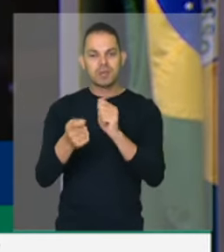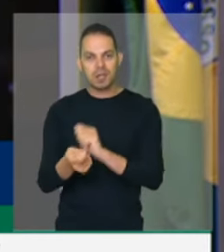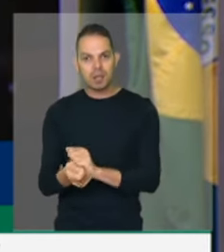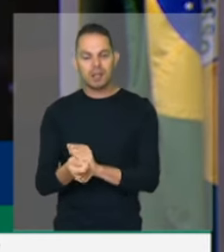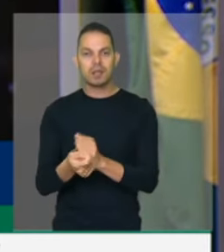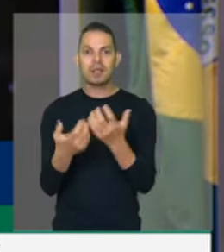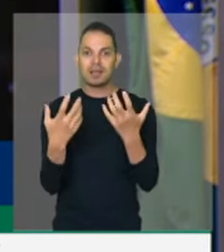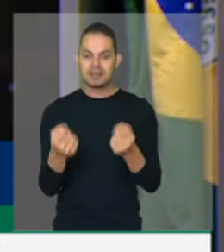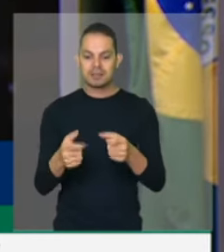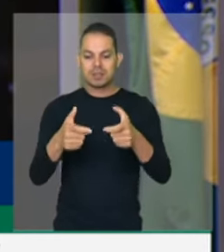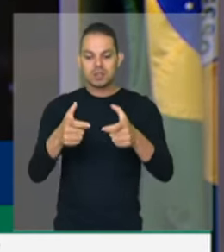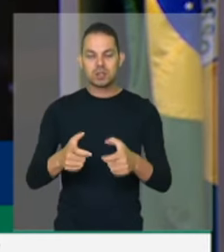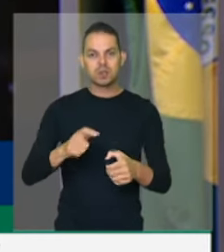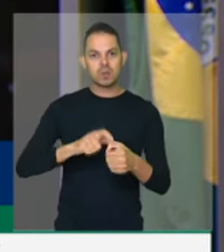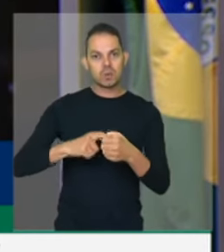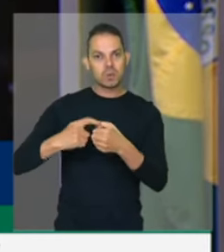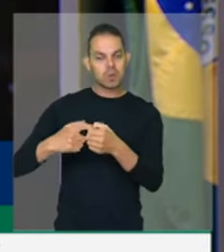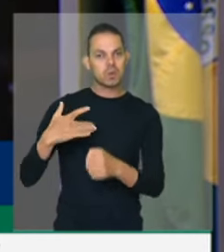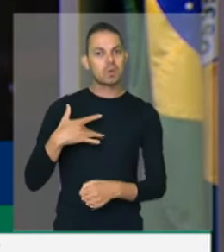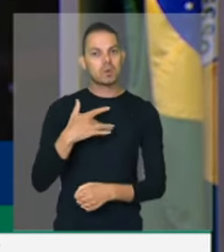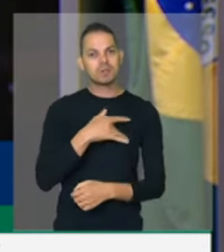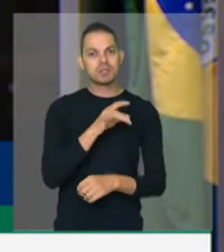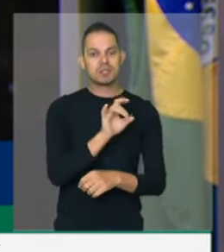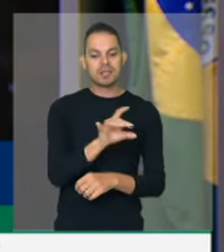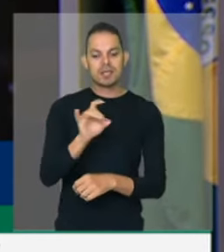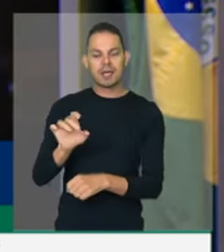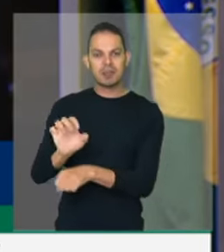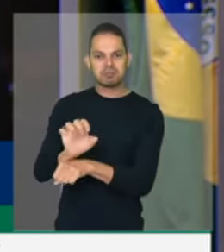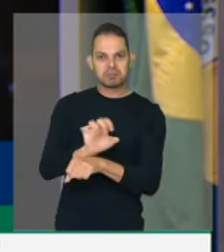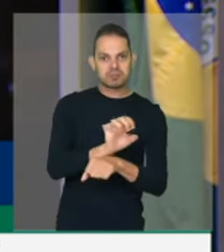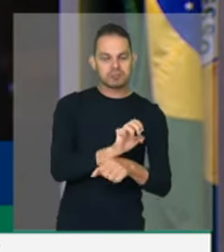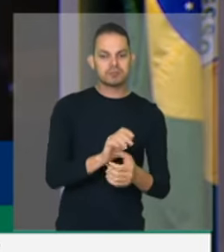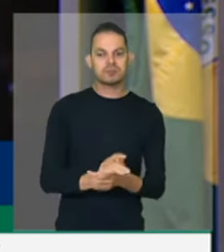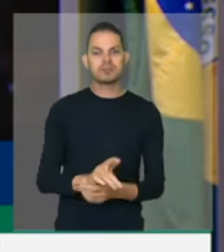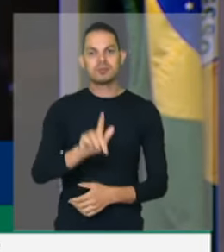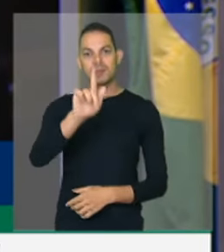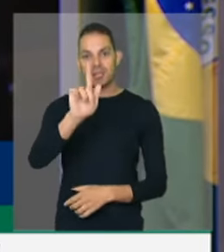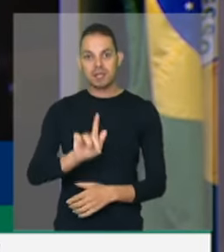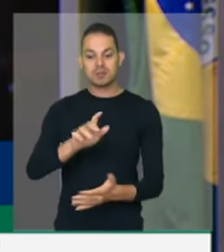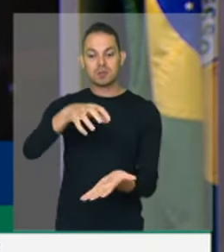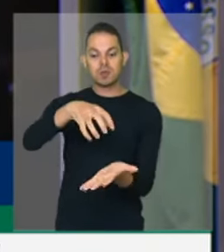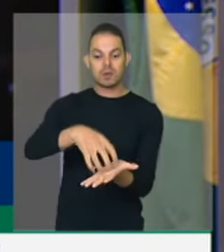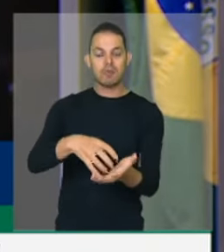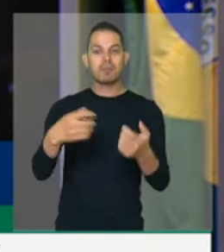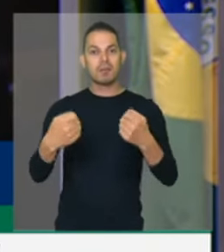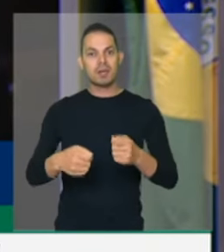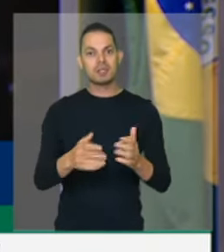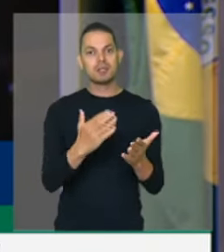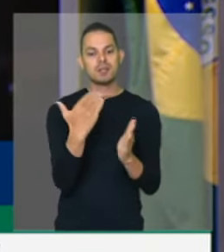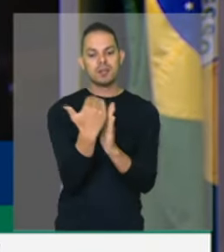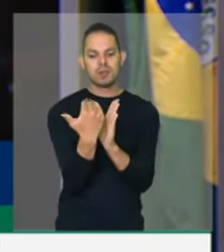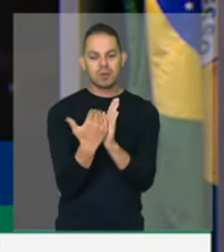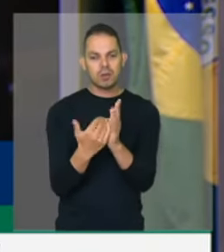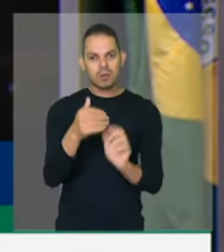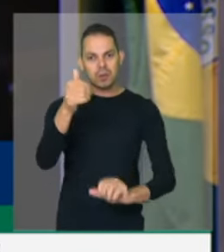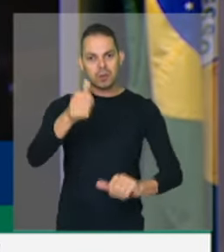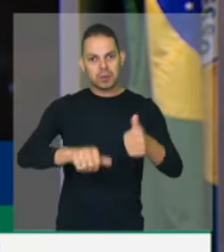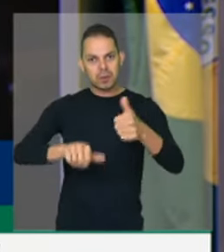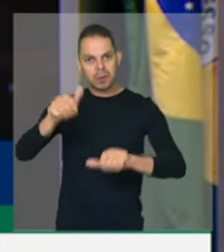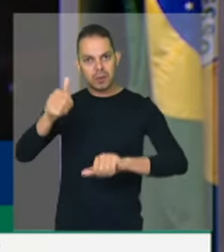CADA ENTE FEDERATIVO. O GESTOR LOCAL DEVERÁPROCEDER A AVALIAÇÃO... DA VIABILIDADE DO FUNCIONAMENTO DOS LEITOS INCLUINDO A COMPOSIÇÃO DE EQUIPES DE SAÚDE NECESSÁRIA